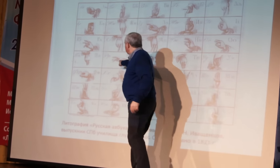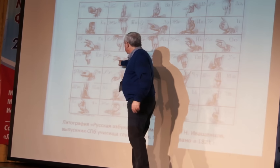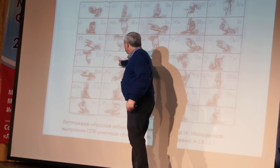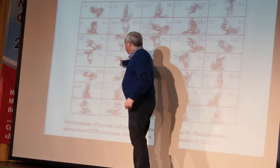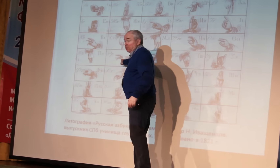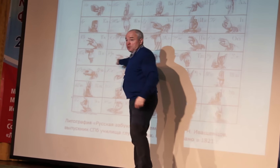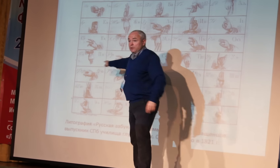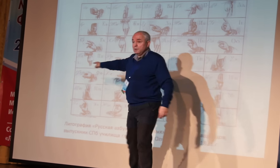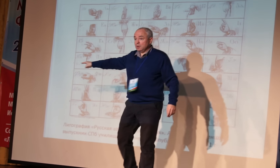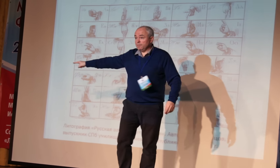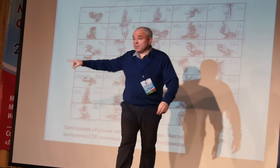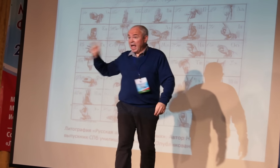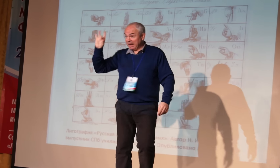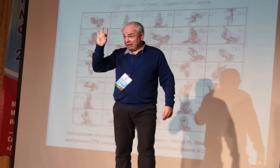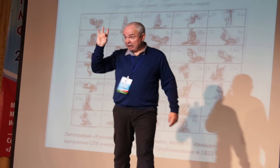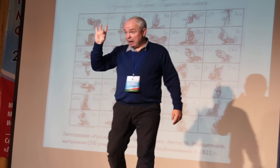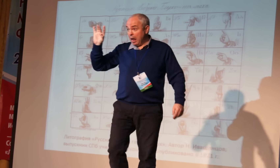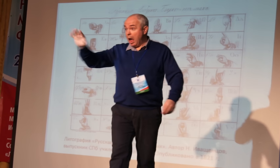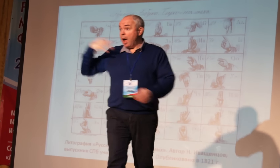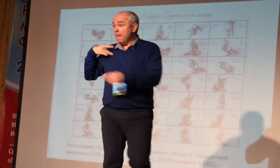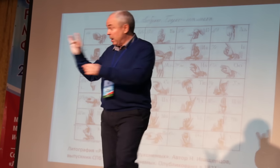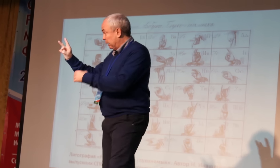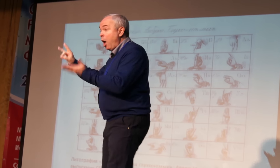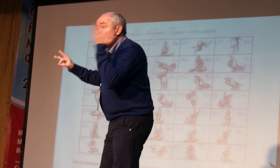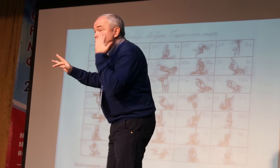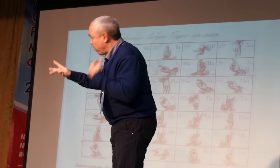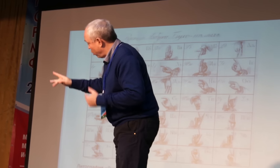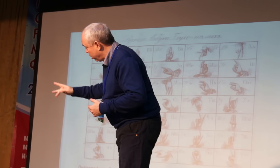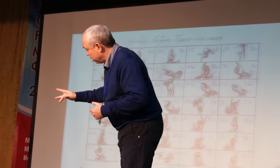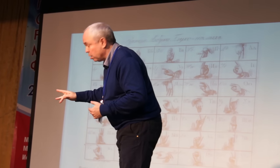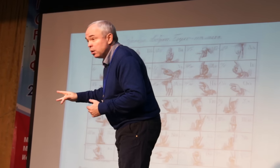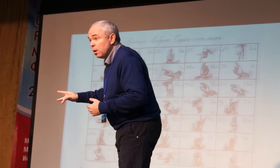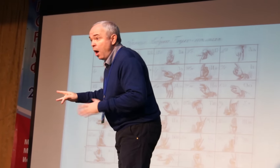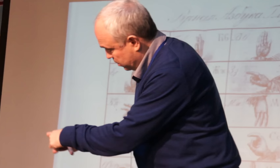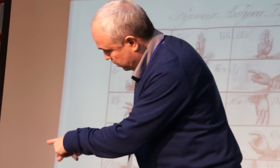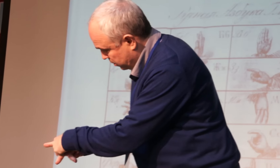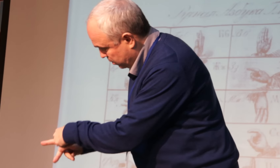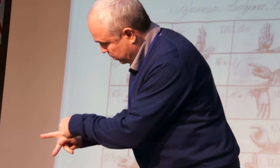никто особенно не был знаком с историей ВОГа. Интересные факты не оставили публику равнодушной.